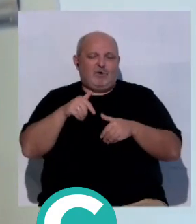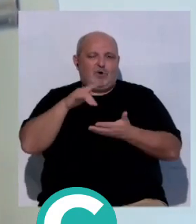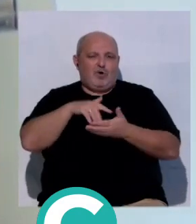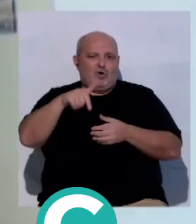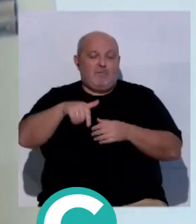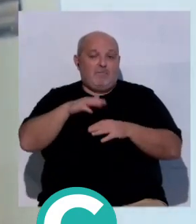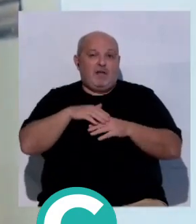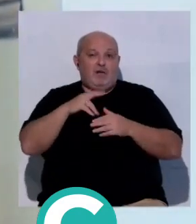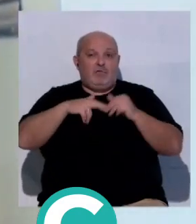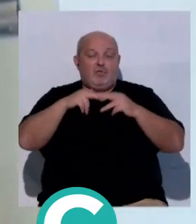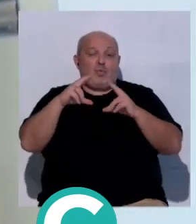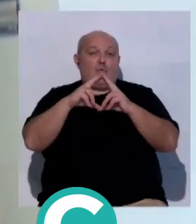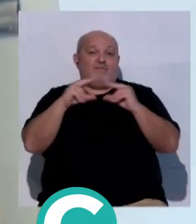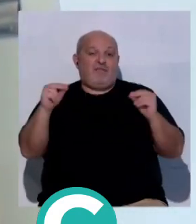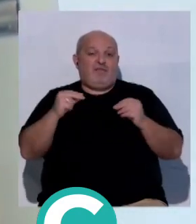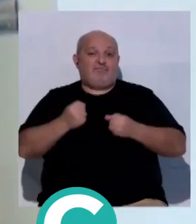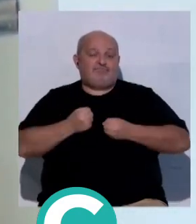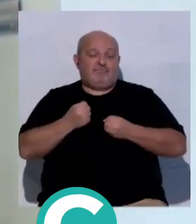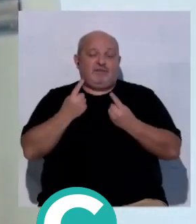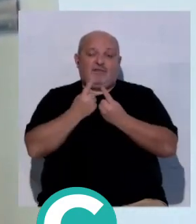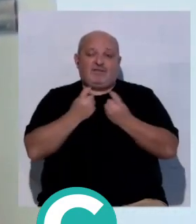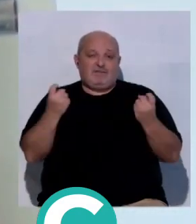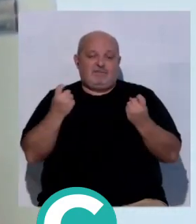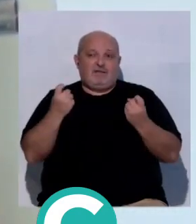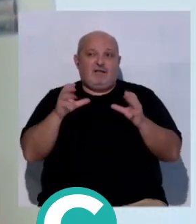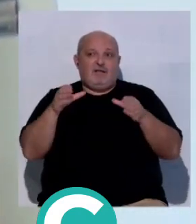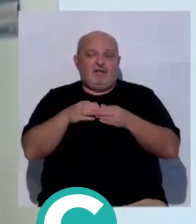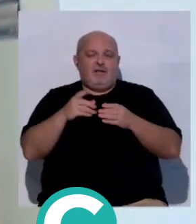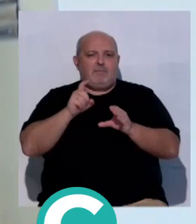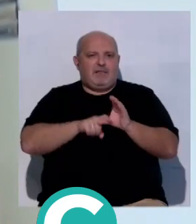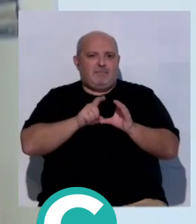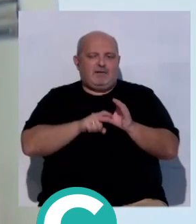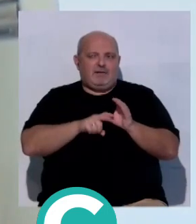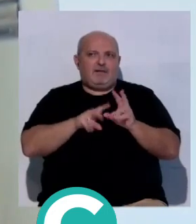para construir una universidad fuerte necesitamos que la comunidad participe y que sea histórica la